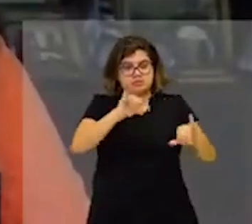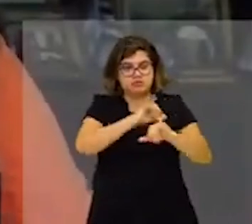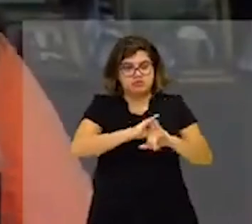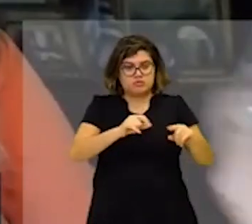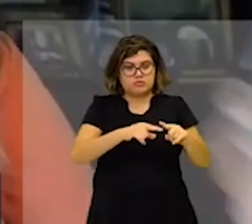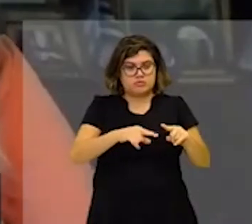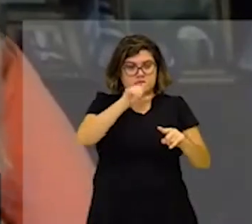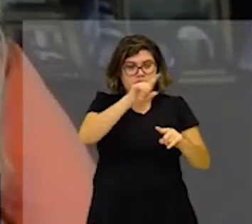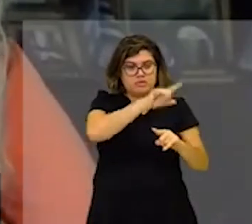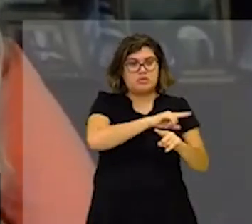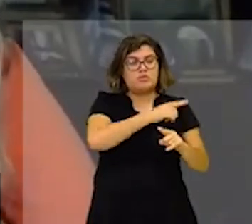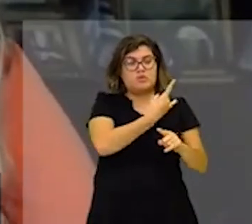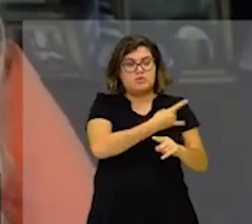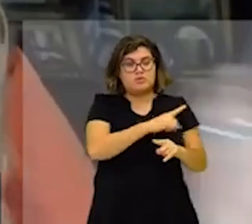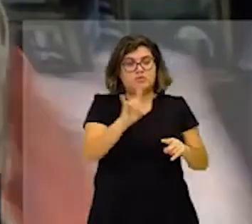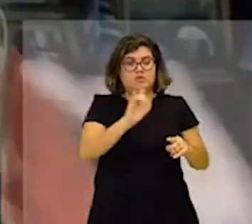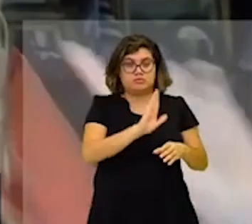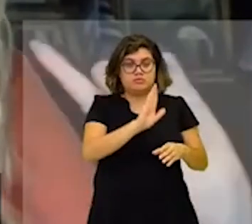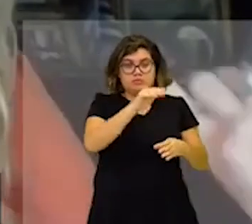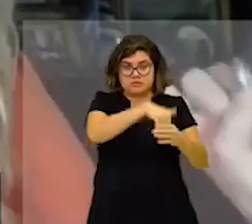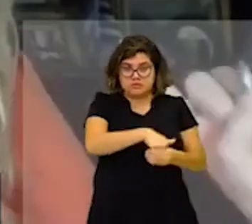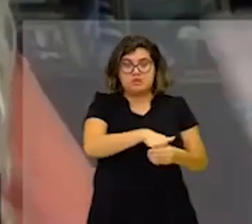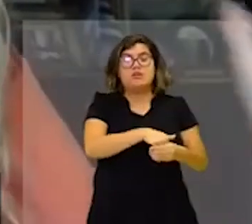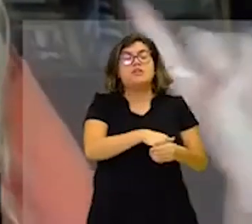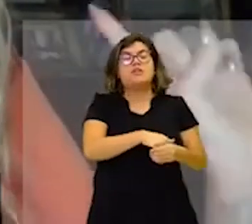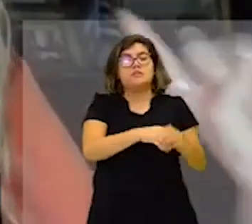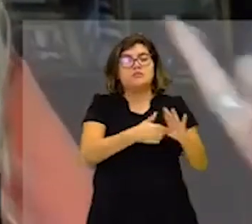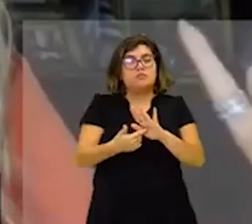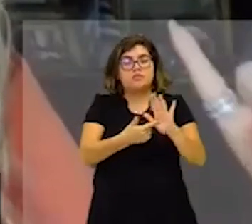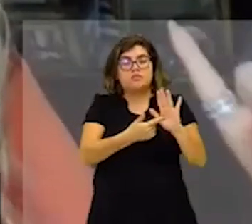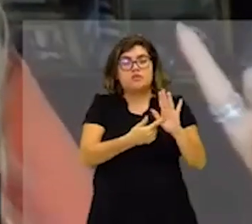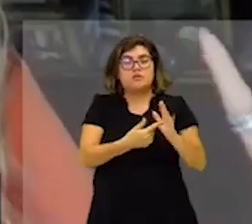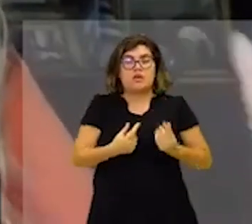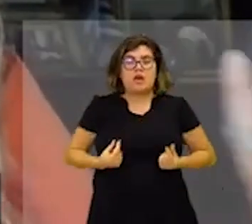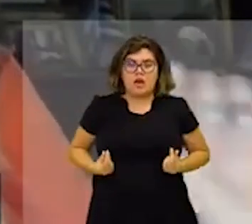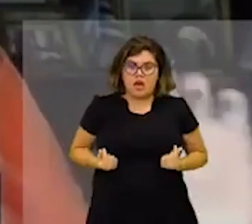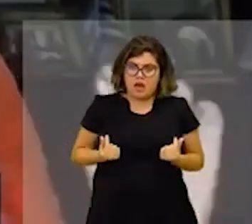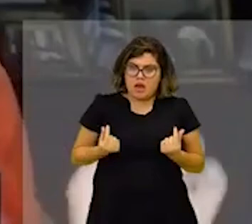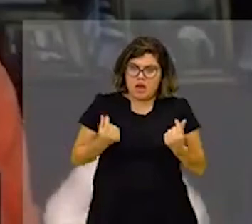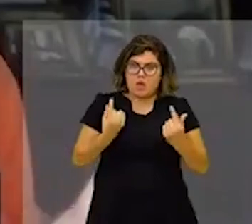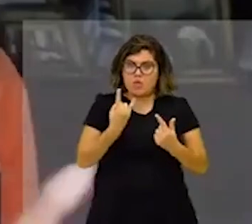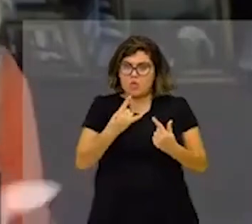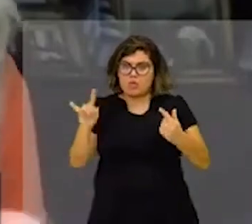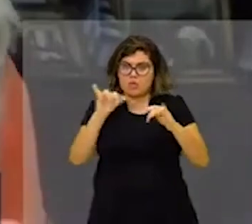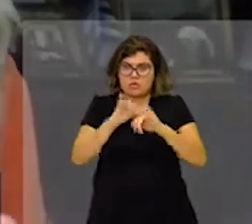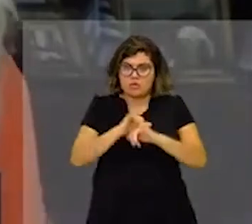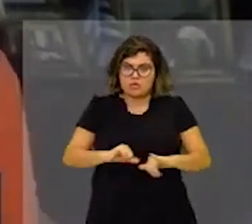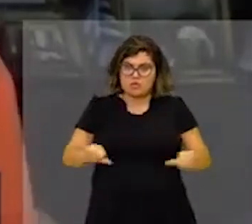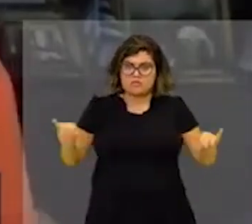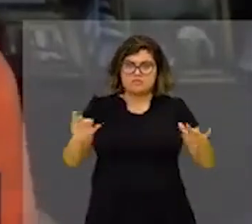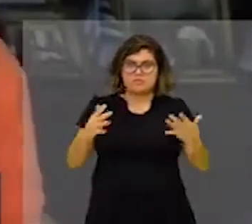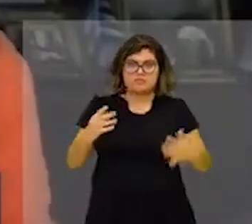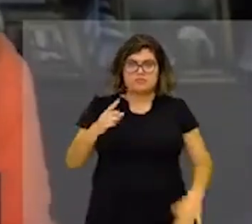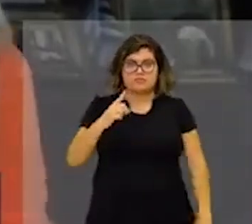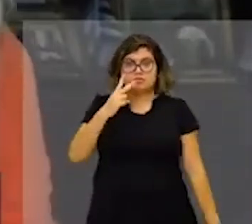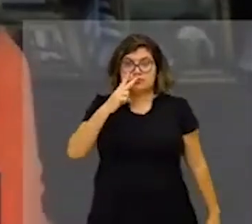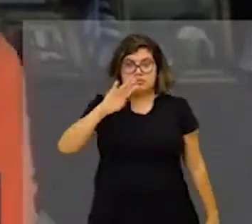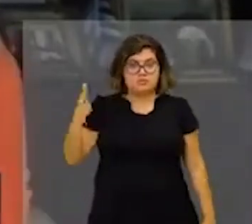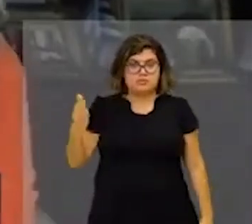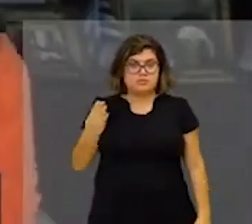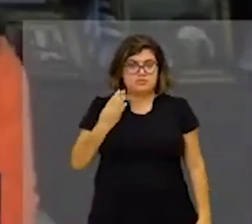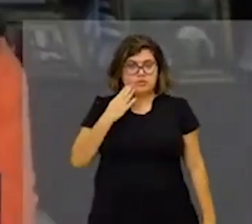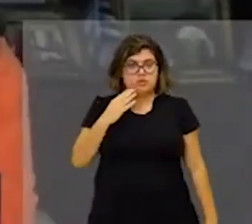passada mostram que o gasto com a última campanha foi na ordem de Dois Bilhões de 800 bilhões de